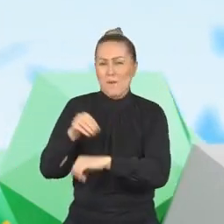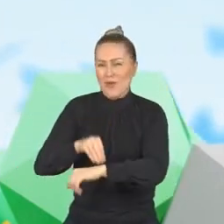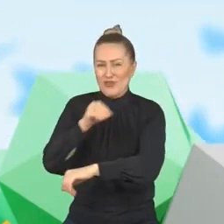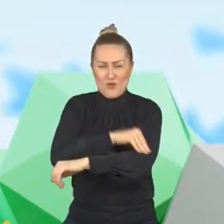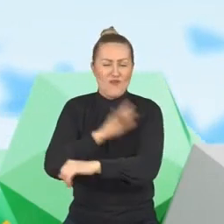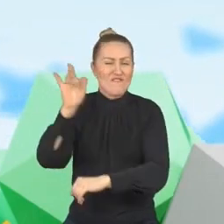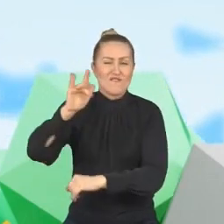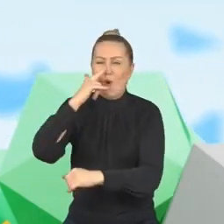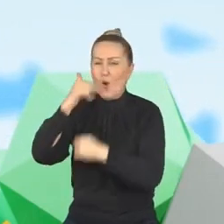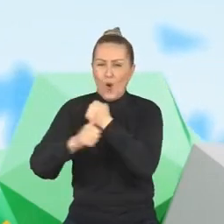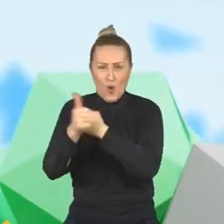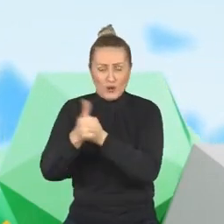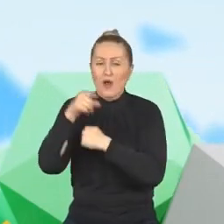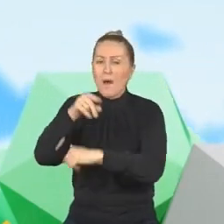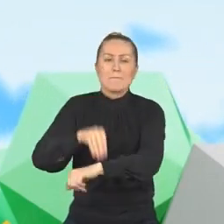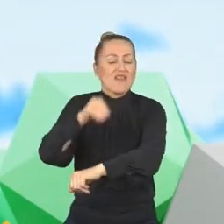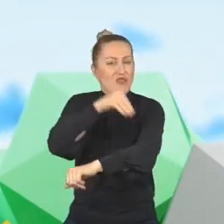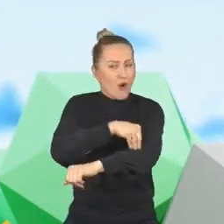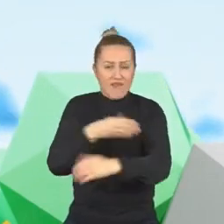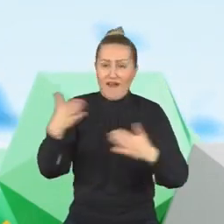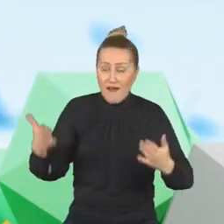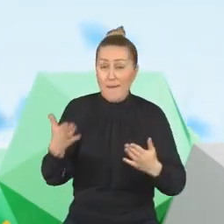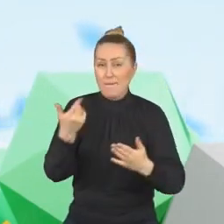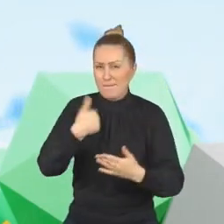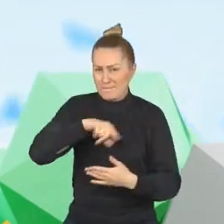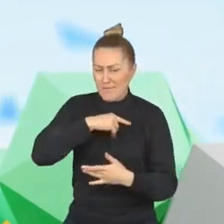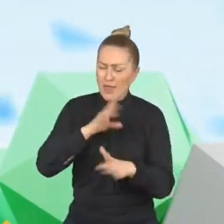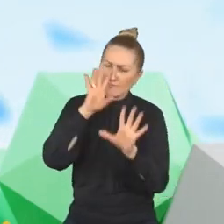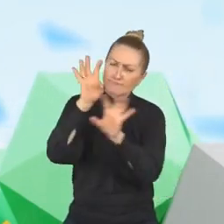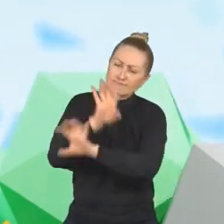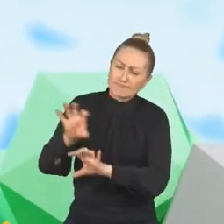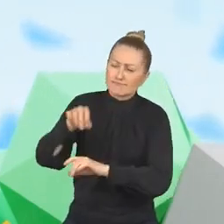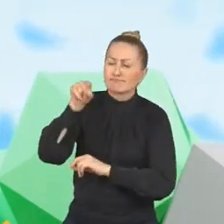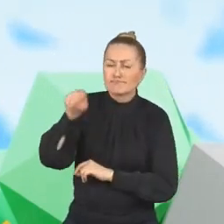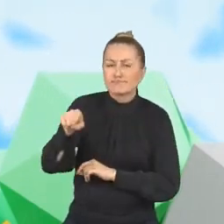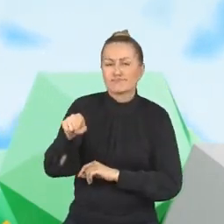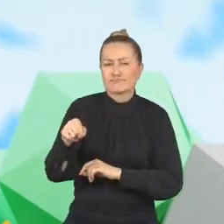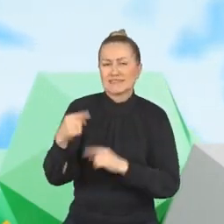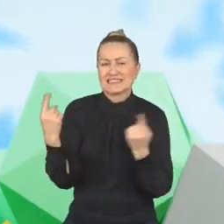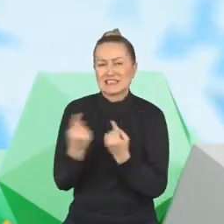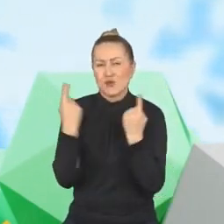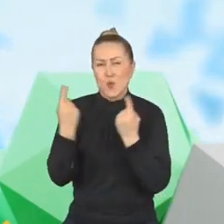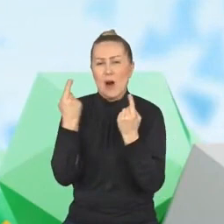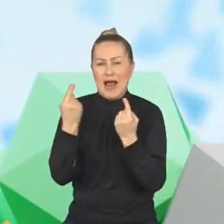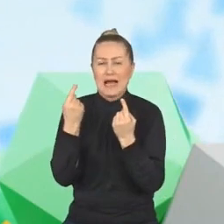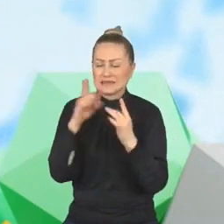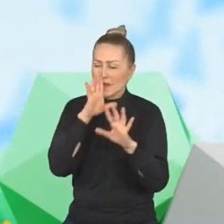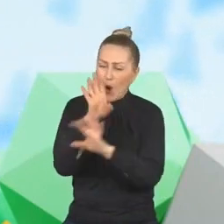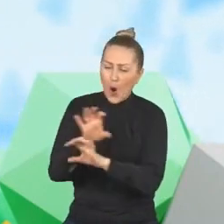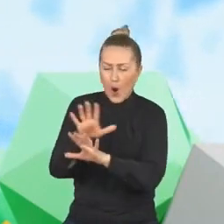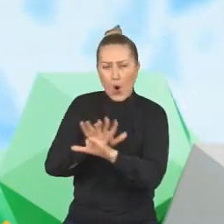To metoda polegająca na tym, że przyglądamy się jakiemuś wybranemu wycinkowi rzeczywistości, jakiejś fałszywej informacji bądź technice